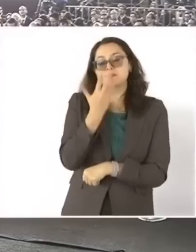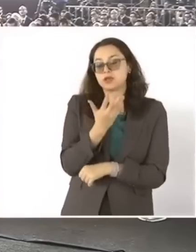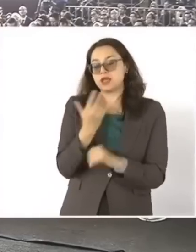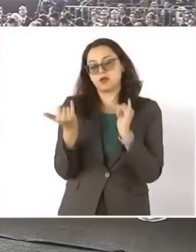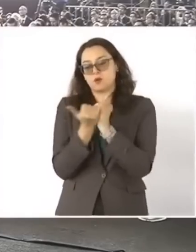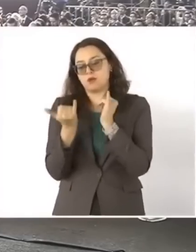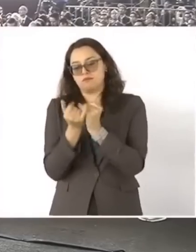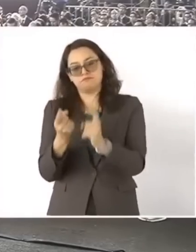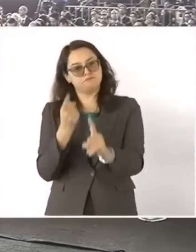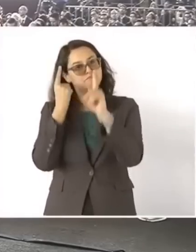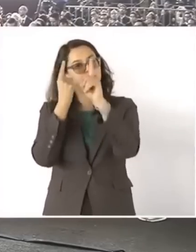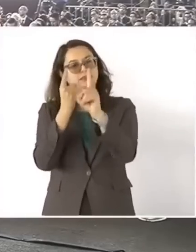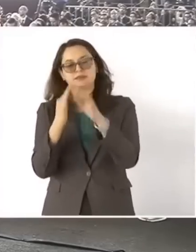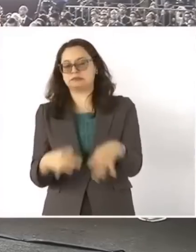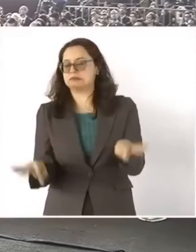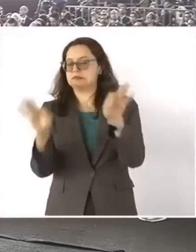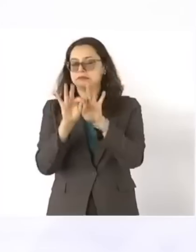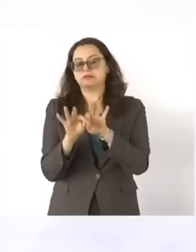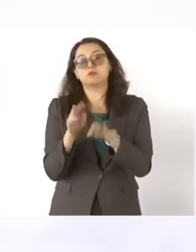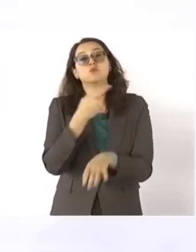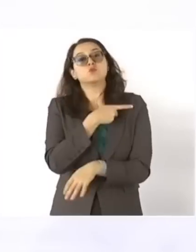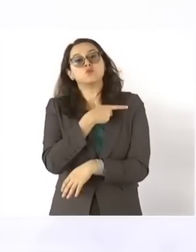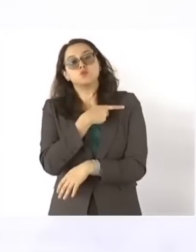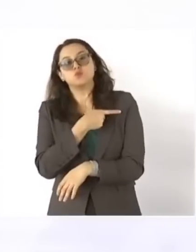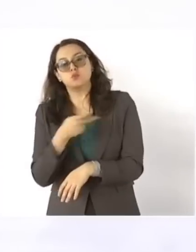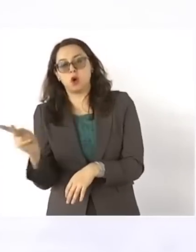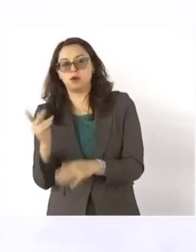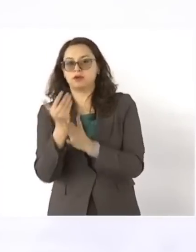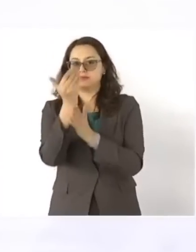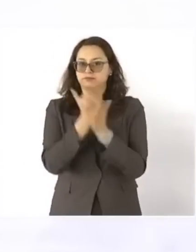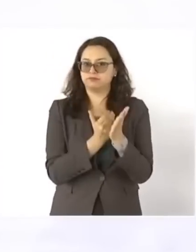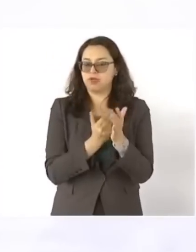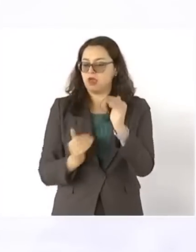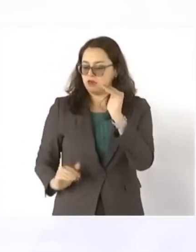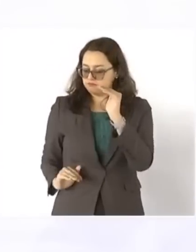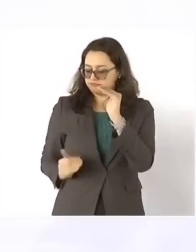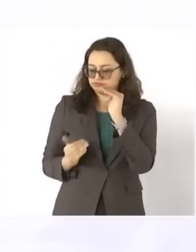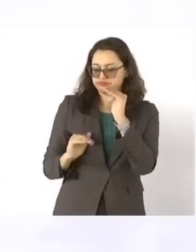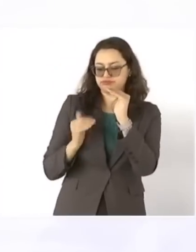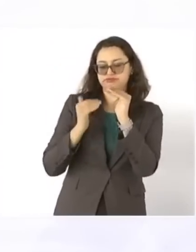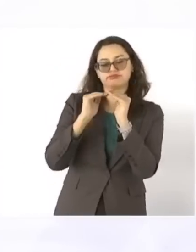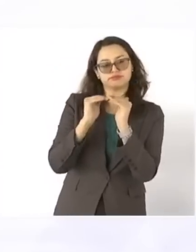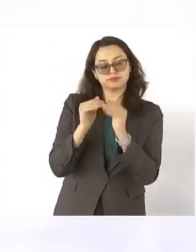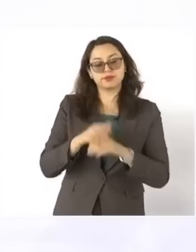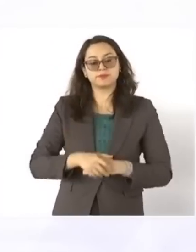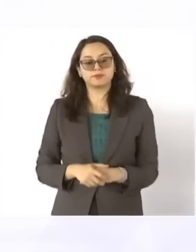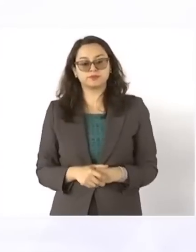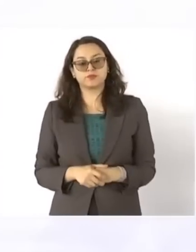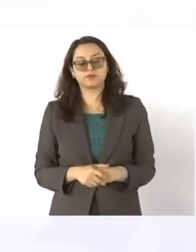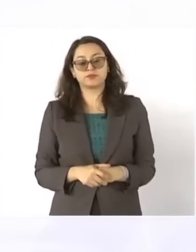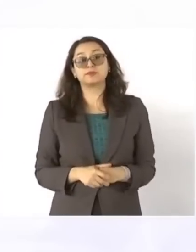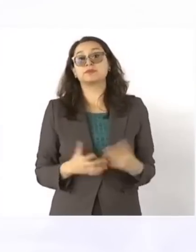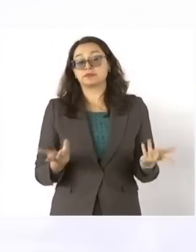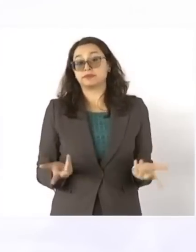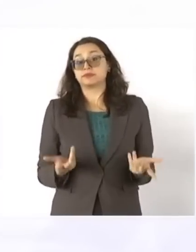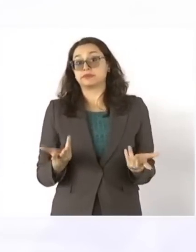que es disminuir pobreza y desigualdades en nuestro país adelante como ven son metas muy